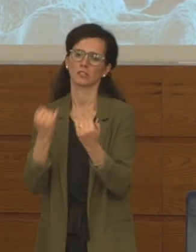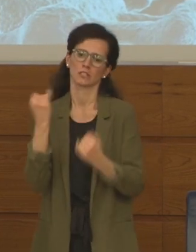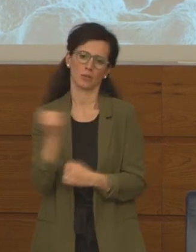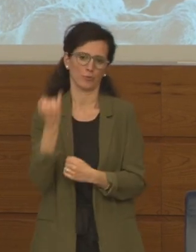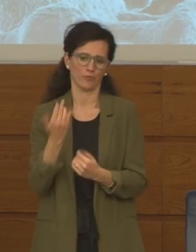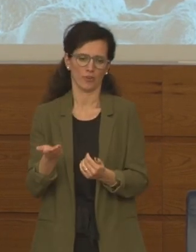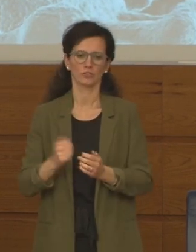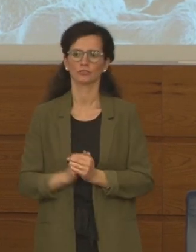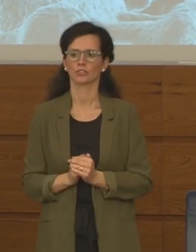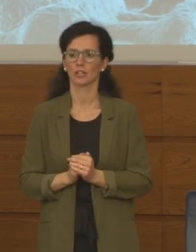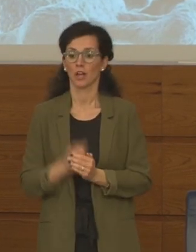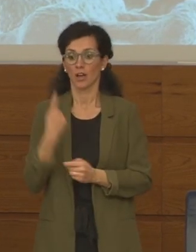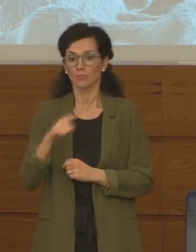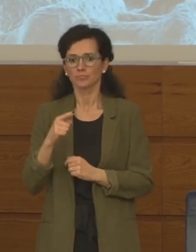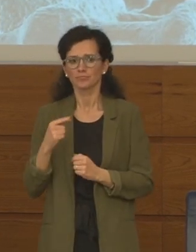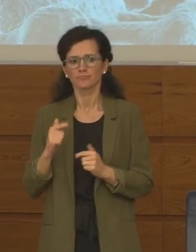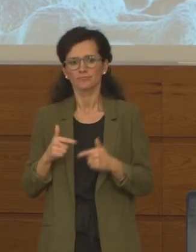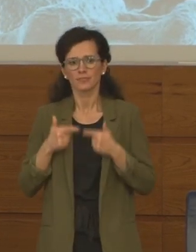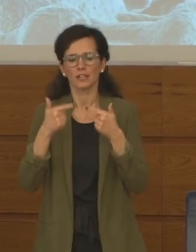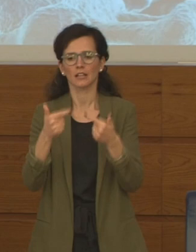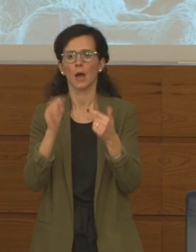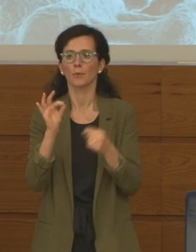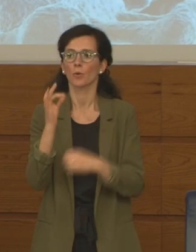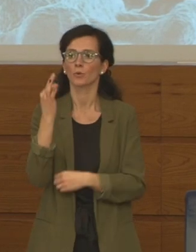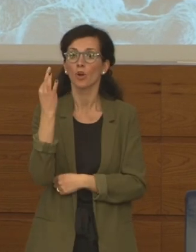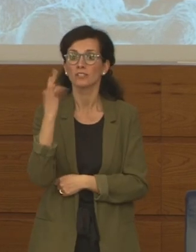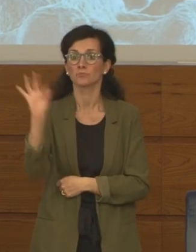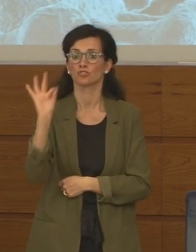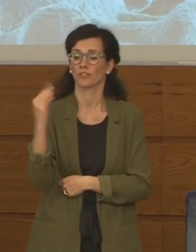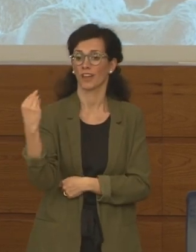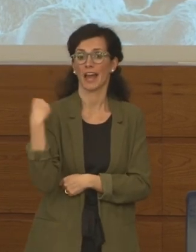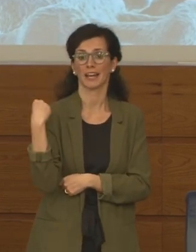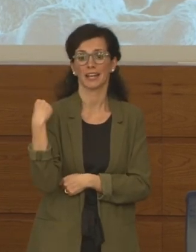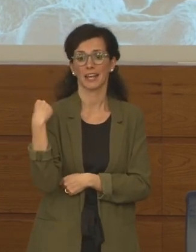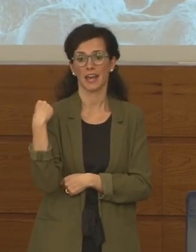Questo per venire incontro a una specifica richiesta da parte